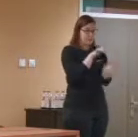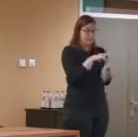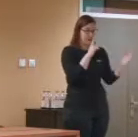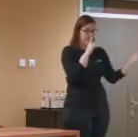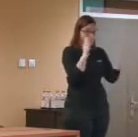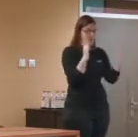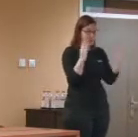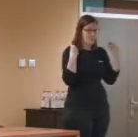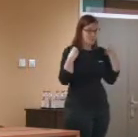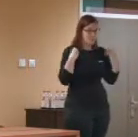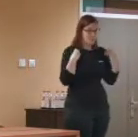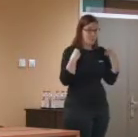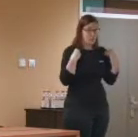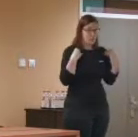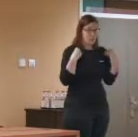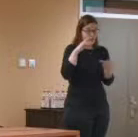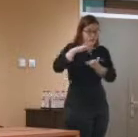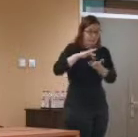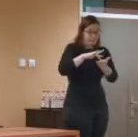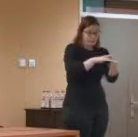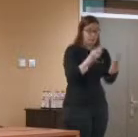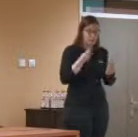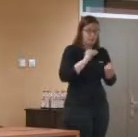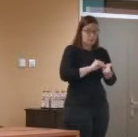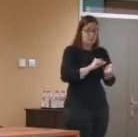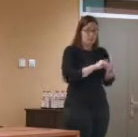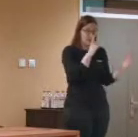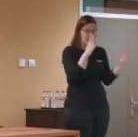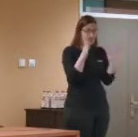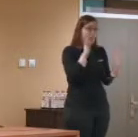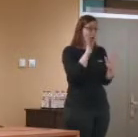También hemos hablado ya de RTVV